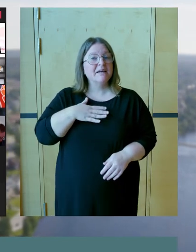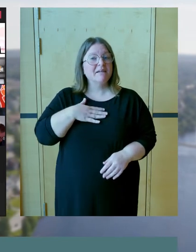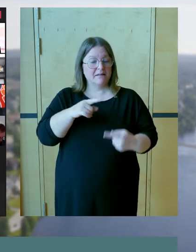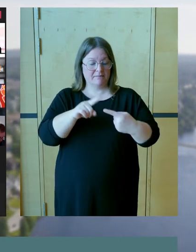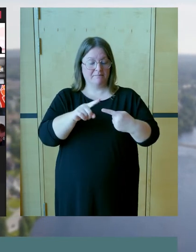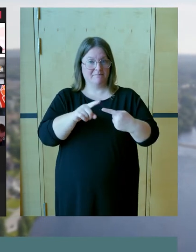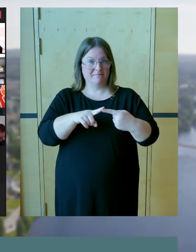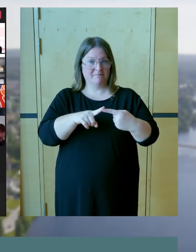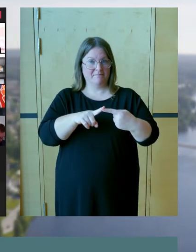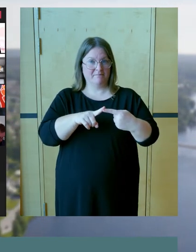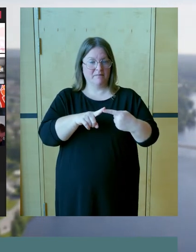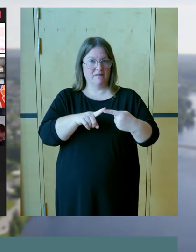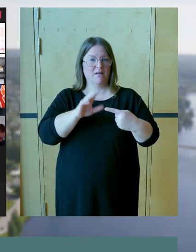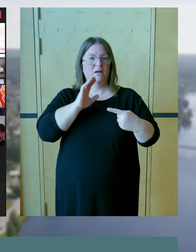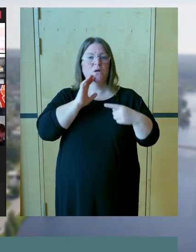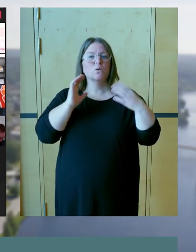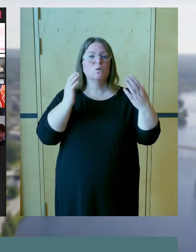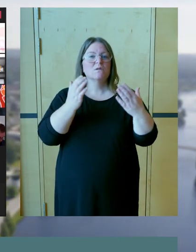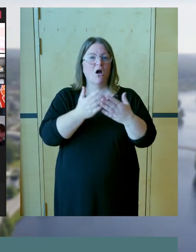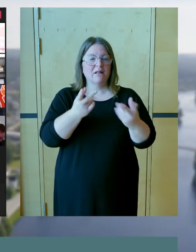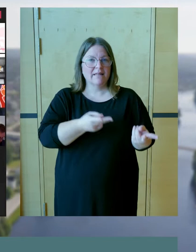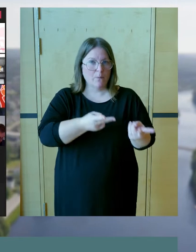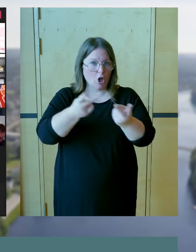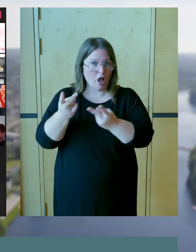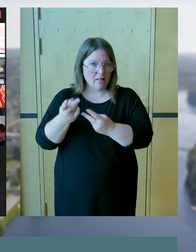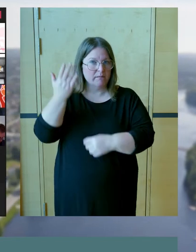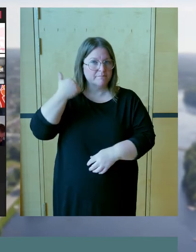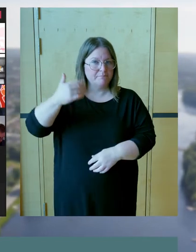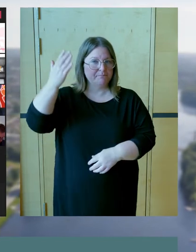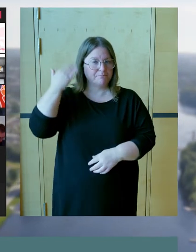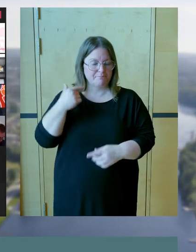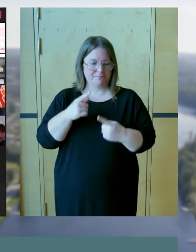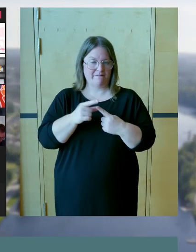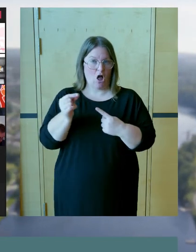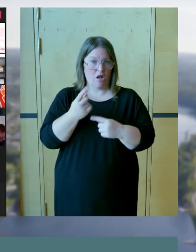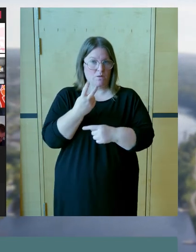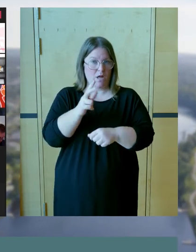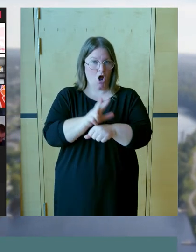Socialdemokraterna gick ut inför valet 2018 att det behövdes bygga